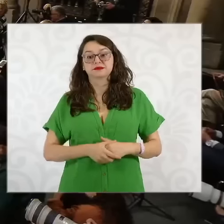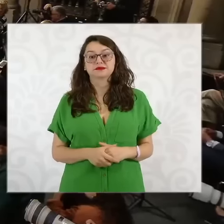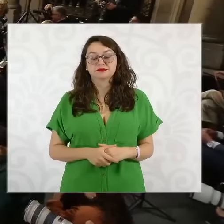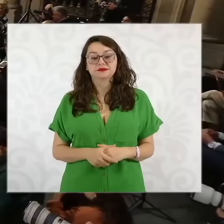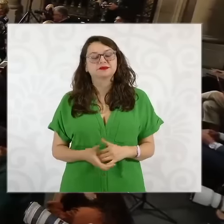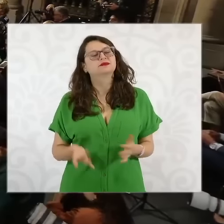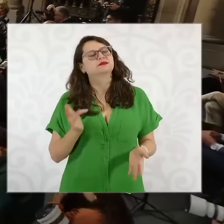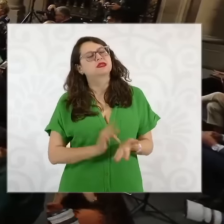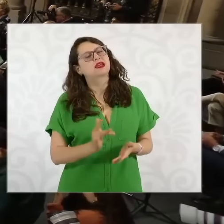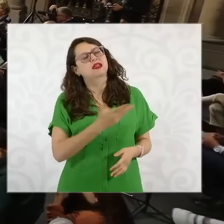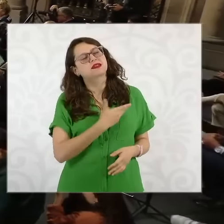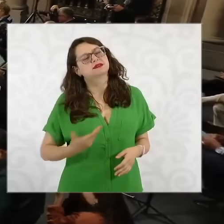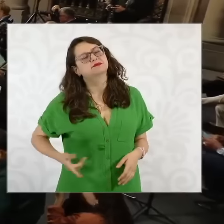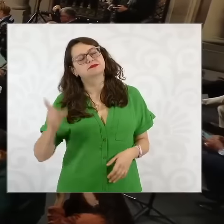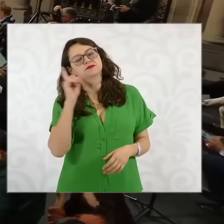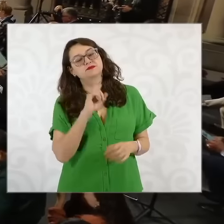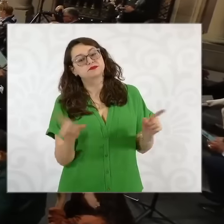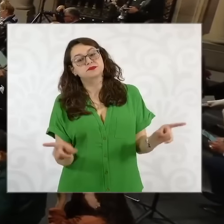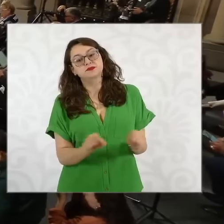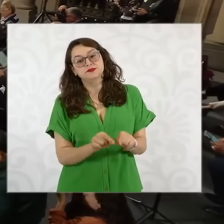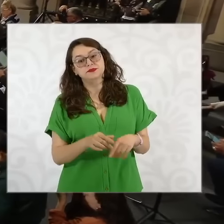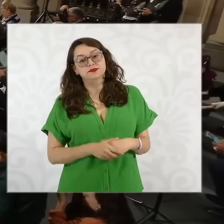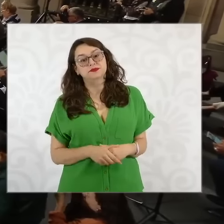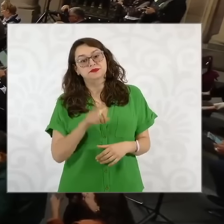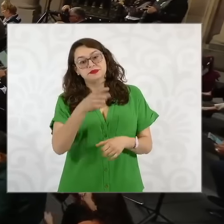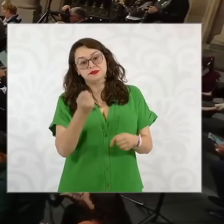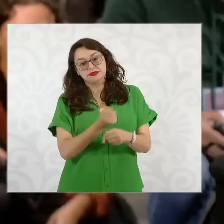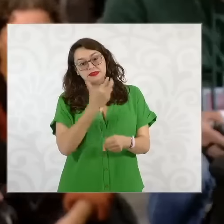Gracias, presidenta. Eh, breve, aprovechando la presencia del secretario de Hacienda sobre